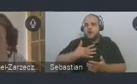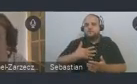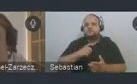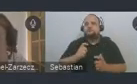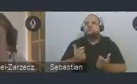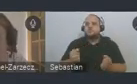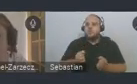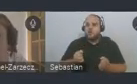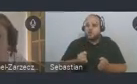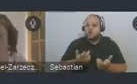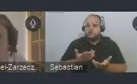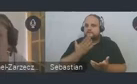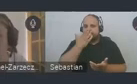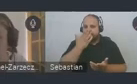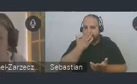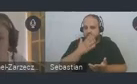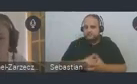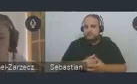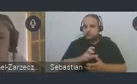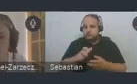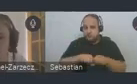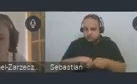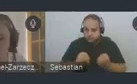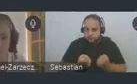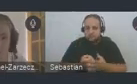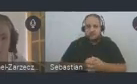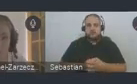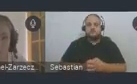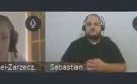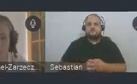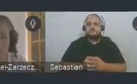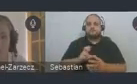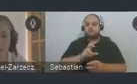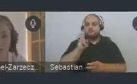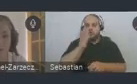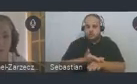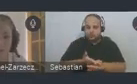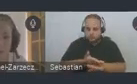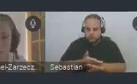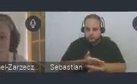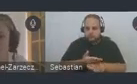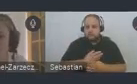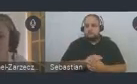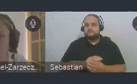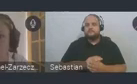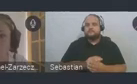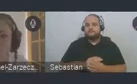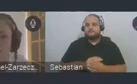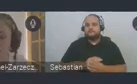czy to są obawy związane z tym, że zepsuje, czy z tym, że mnie ktoś oszuka, czy z tym, że tu mi pani pokaże,